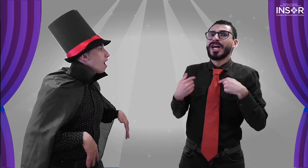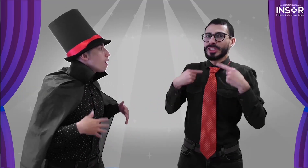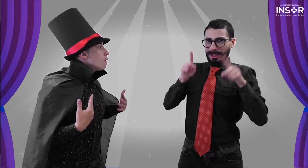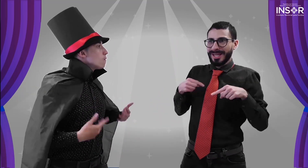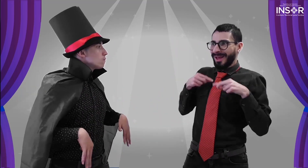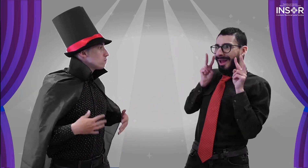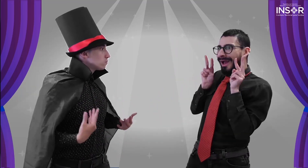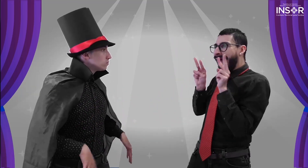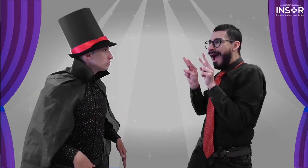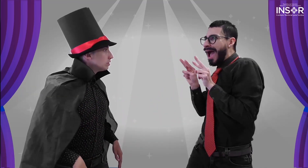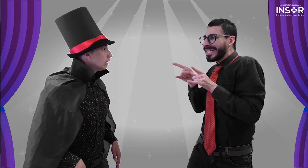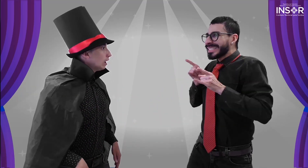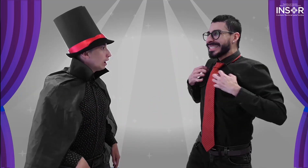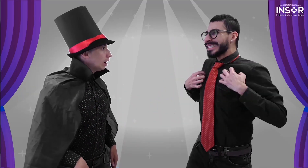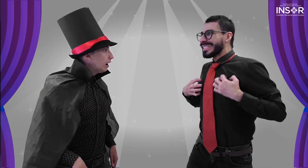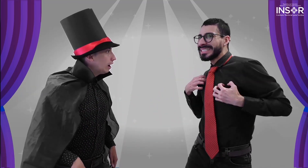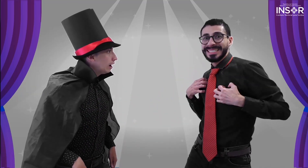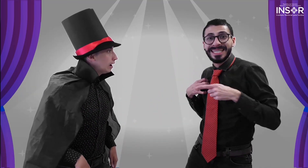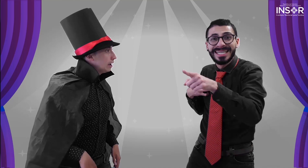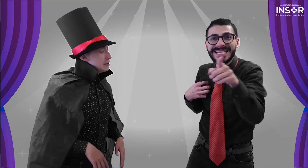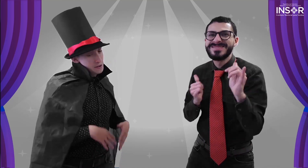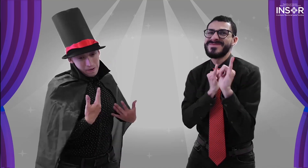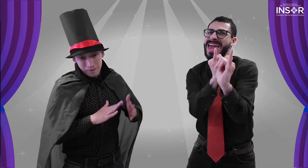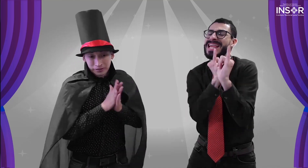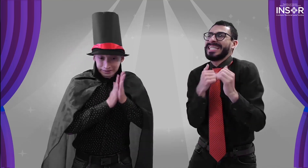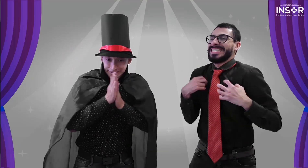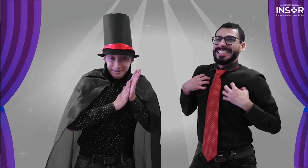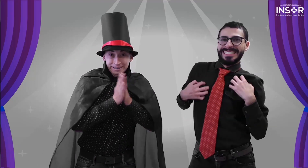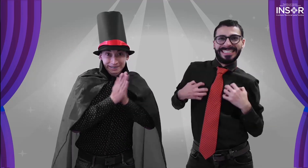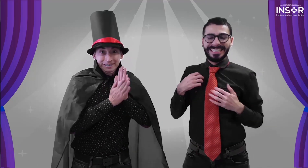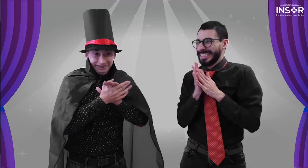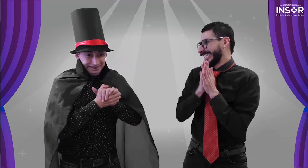Yo también estoy muy ansioso por verlo al igual que ustedes.